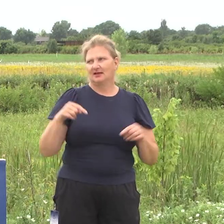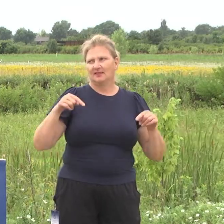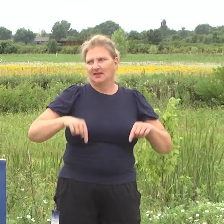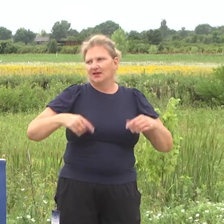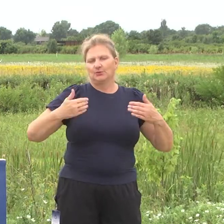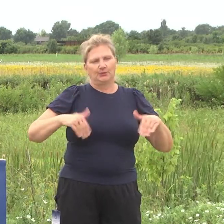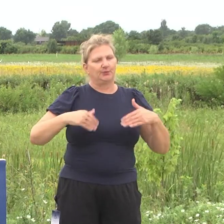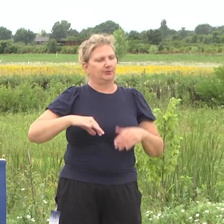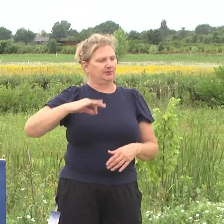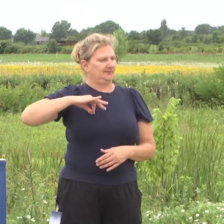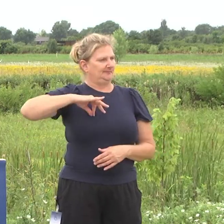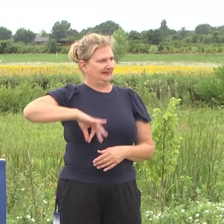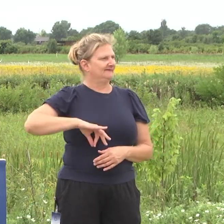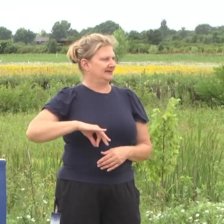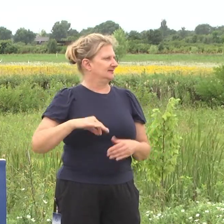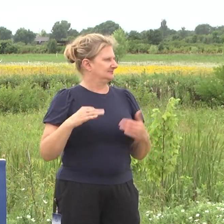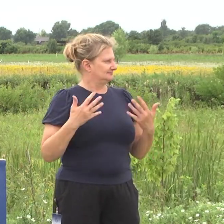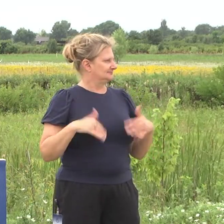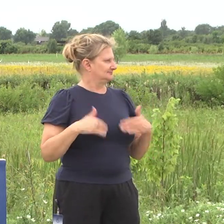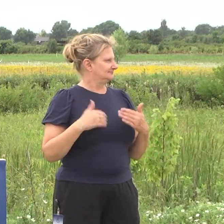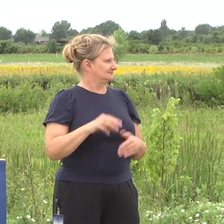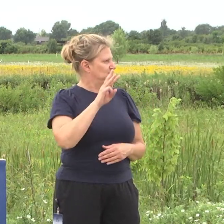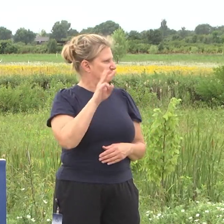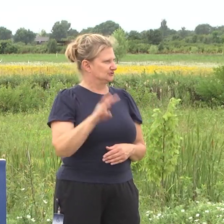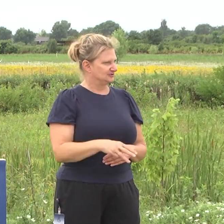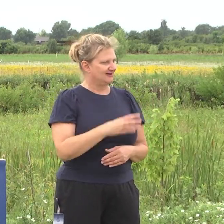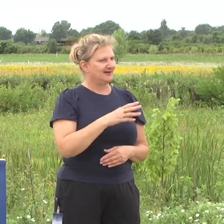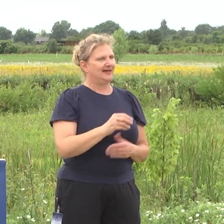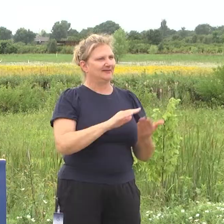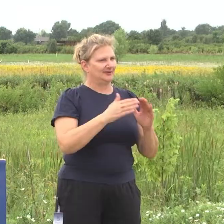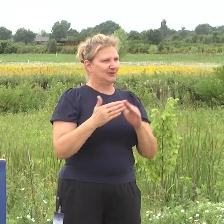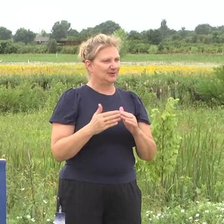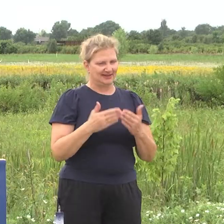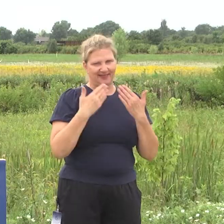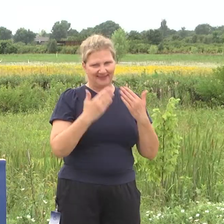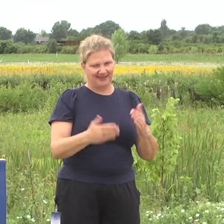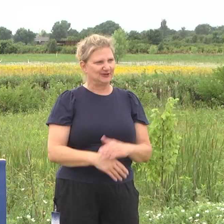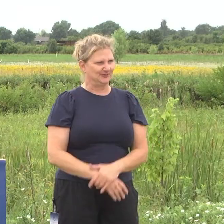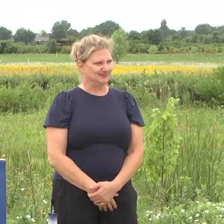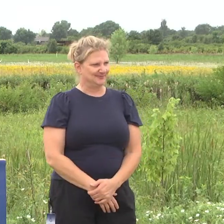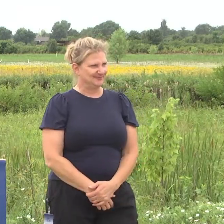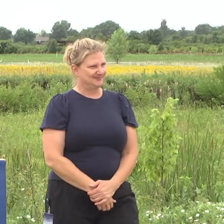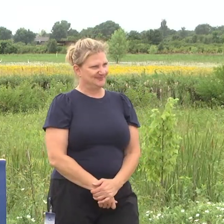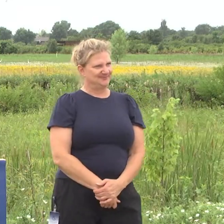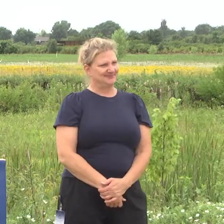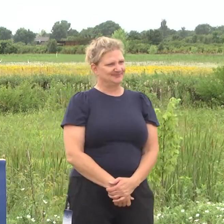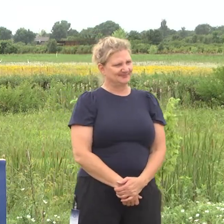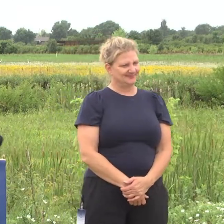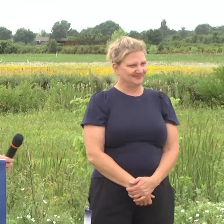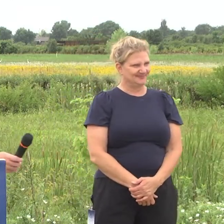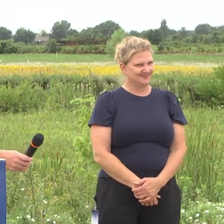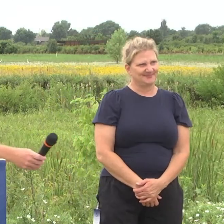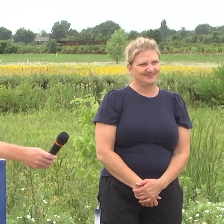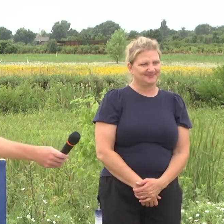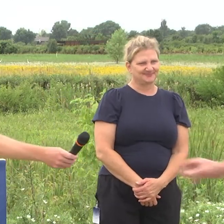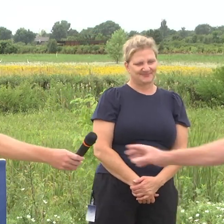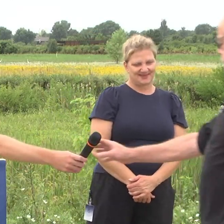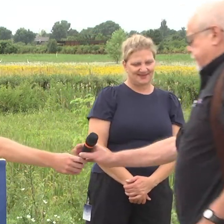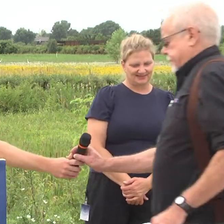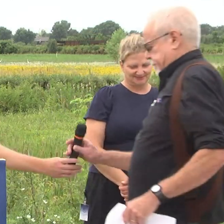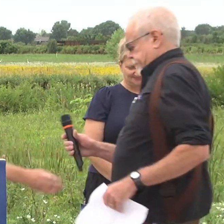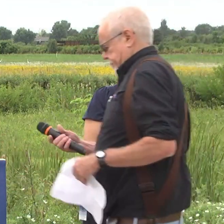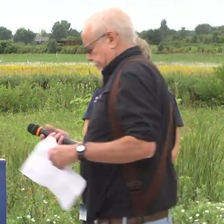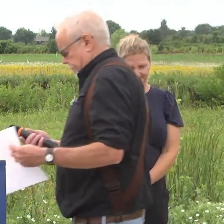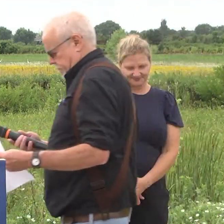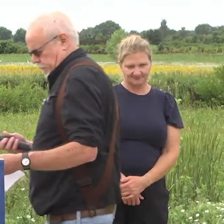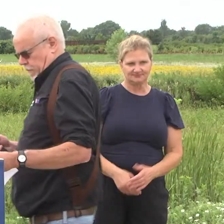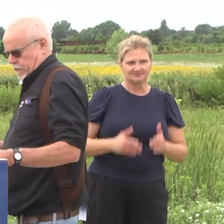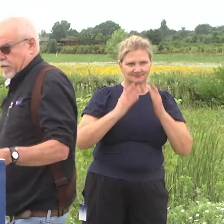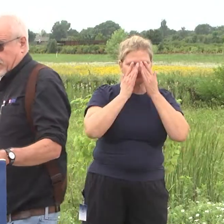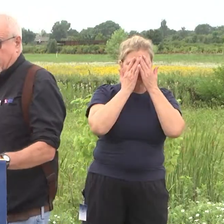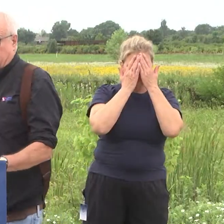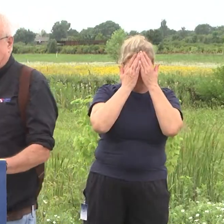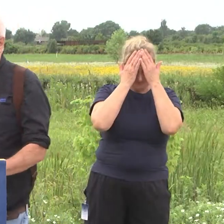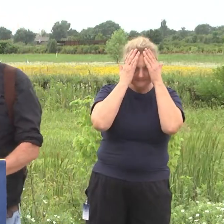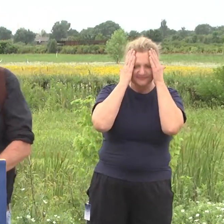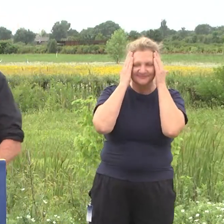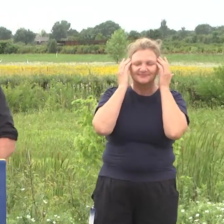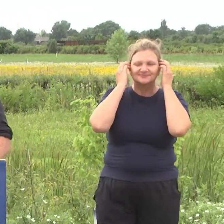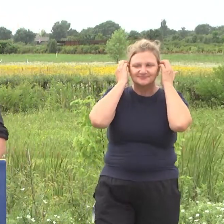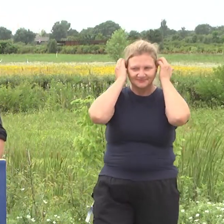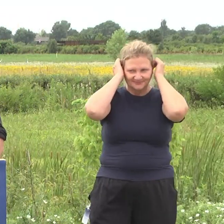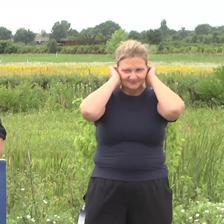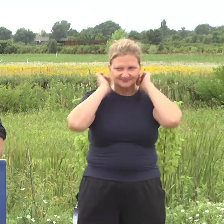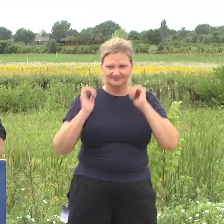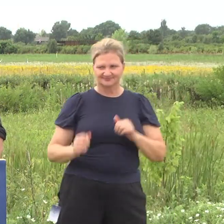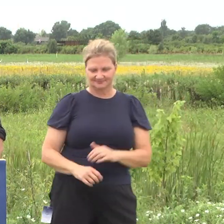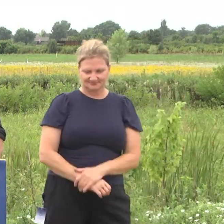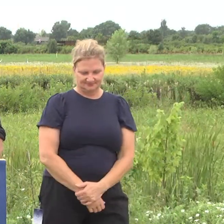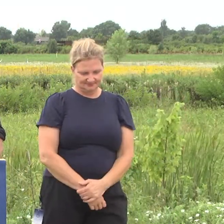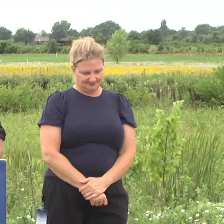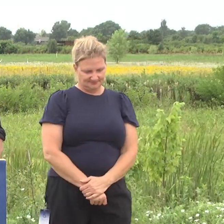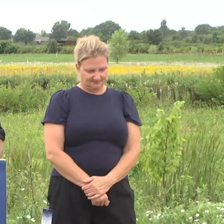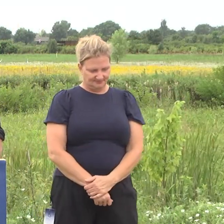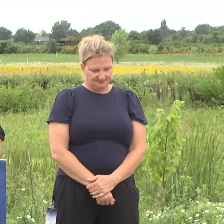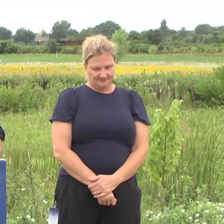de Witchah. Gracias de nuevo. [Aplausos] Hola, soy de la Sociedad Ottabon